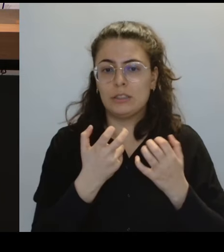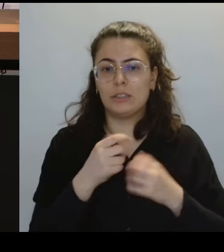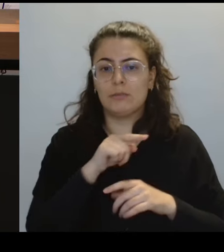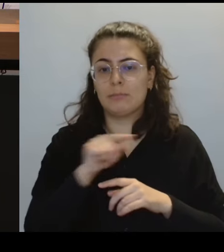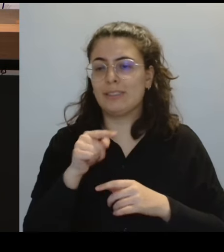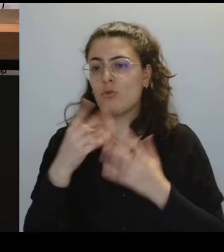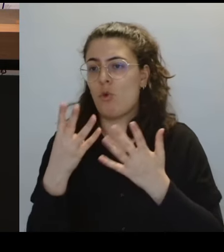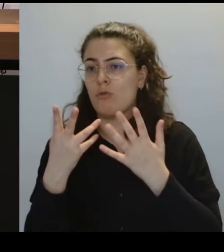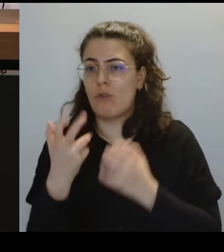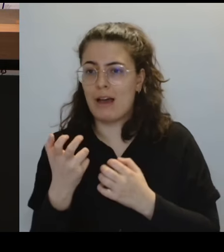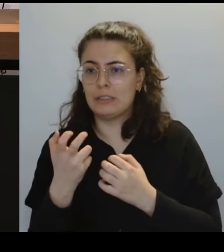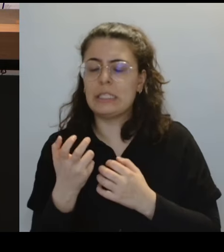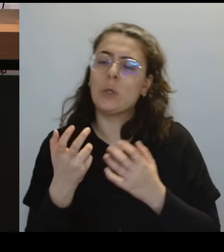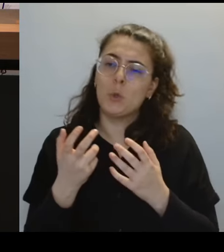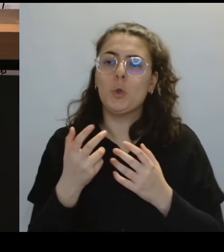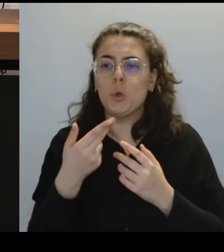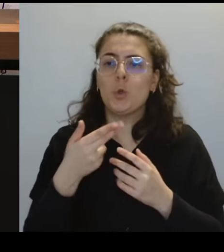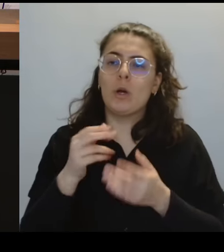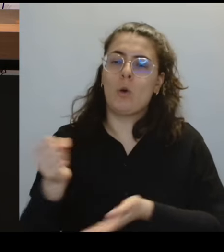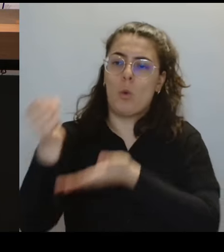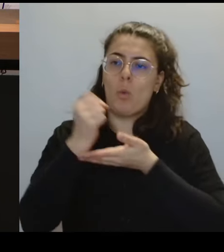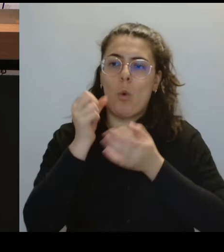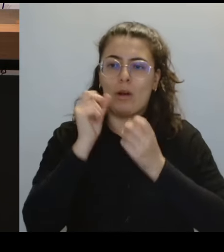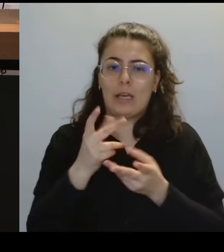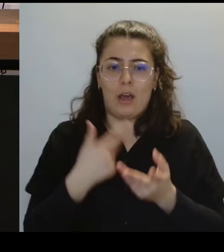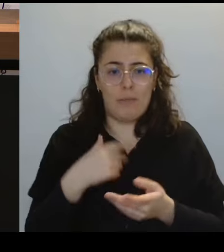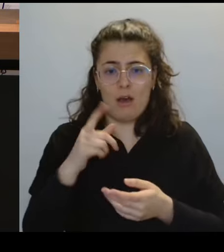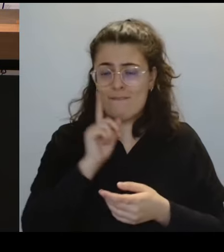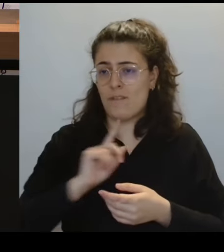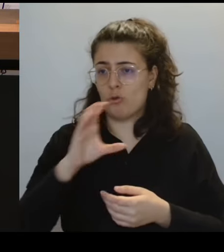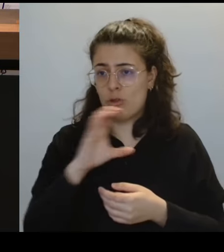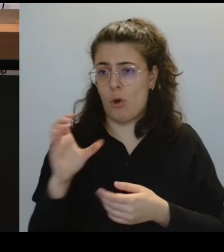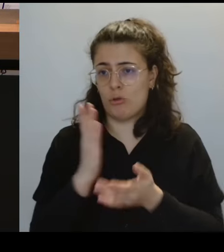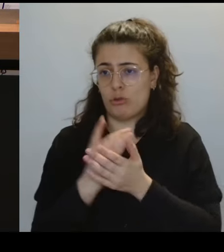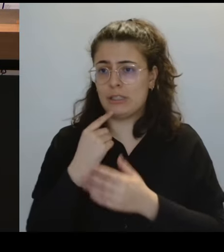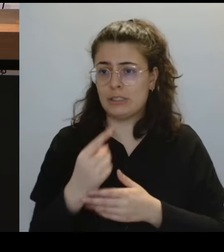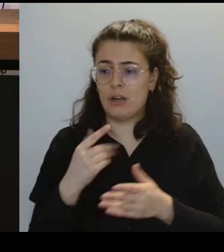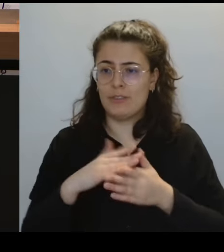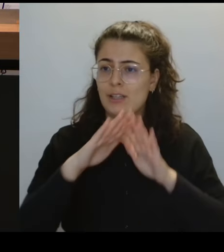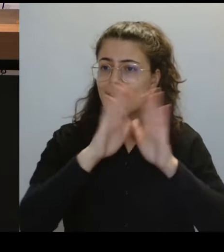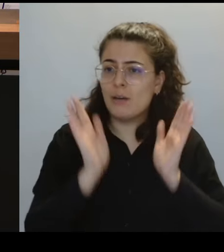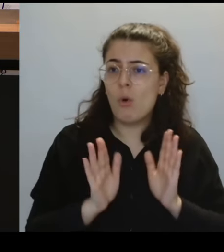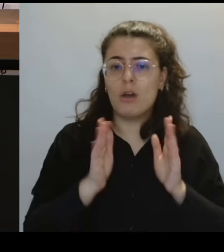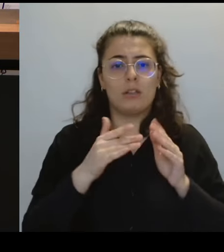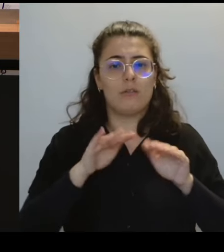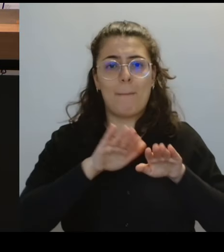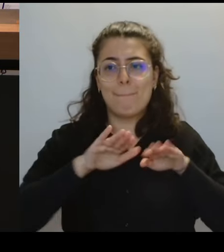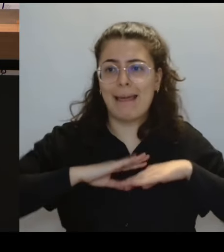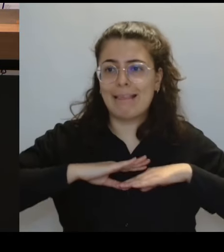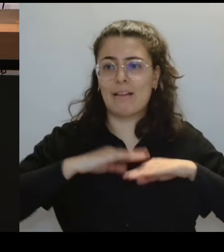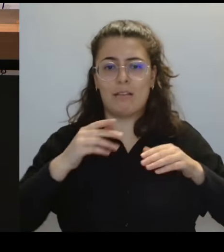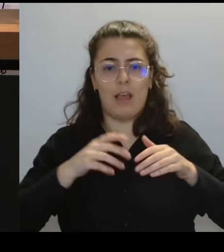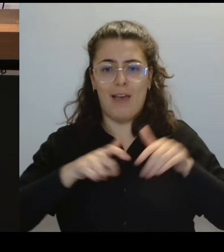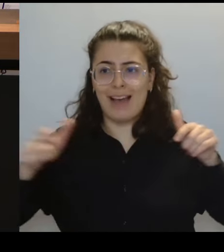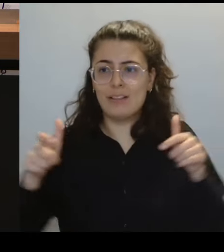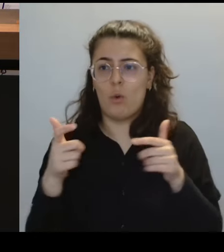hat Frau Czyborra auch schon gesagt, Gebäude und Betten erweitern, genügt eben nicht. Wir brauchen dringend akute Lösungen.